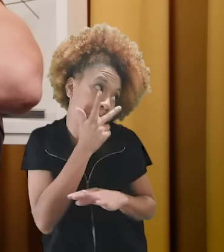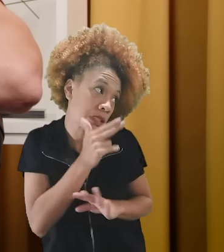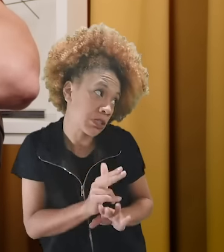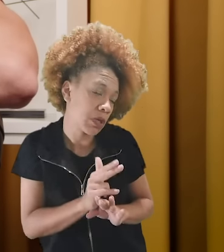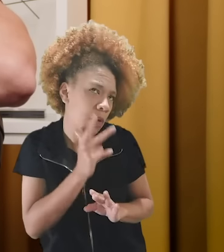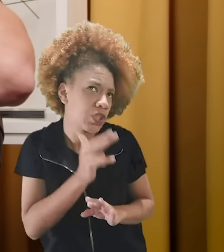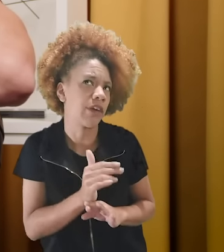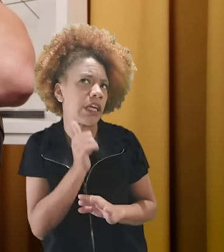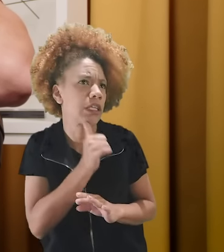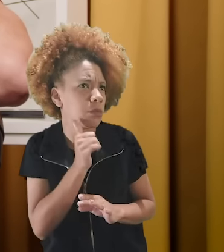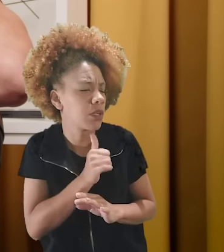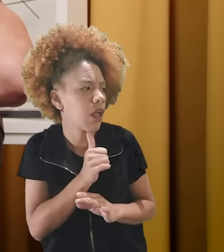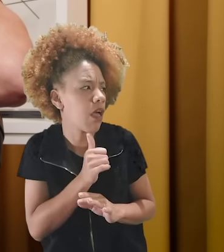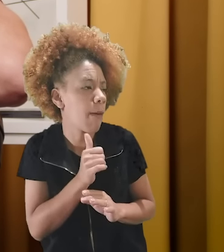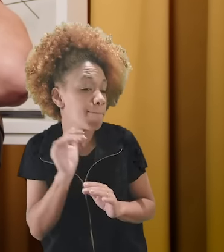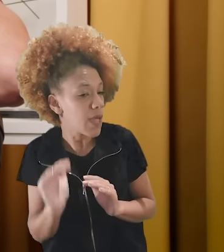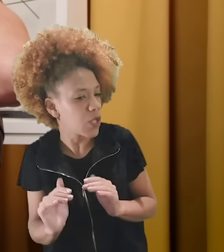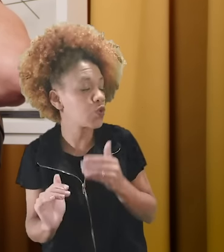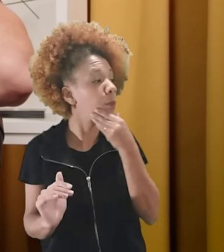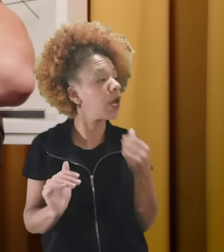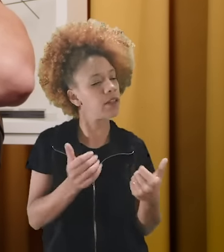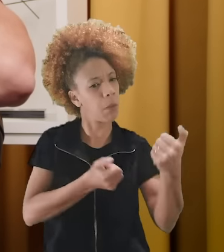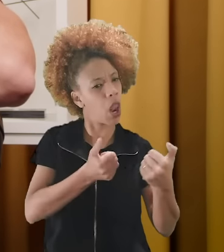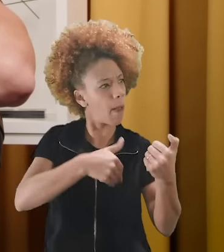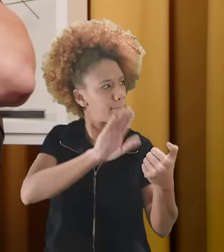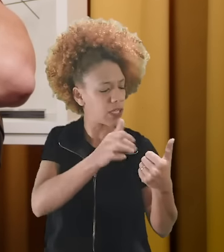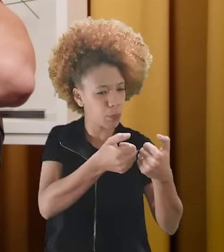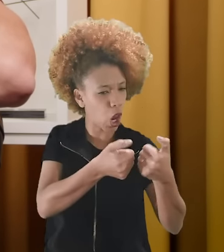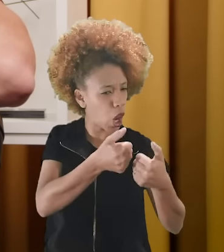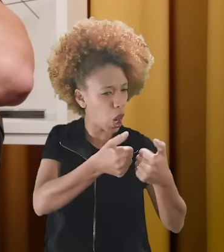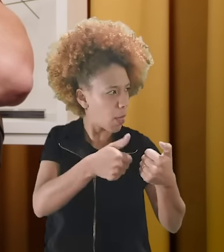que que o homem jogava mais videogame do que mulher talvez porque mulher tinha Não essa coisa